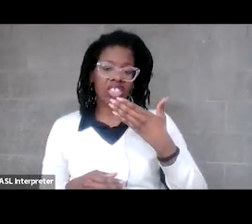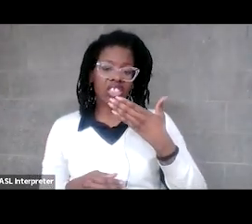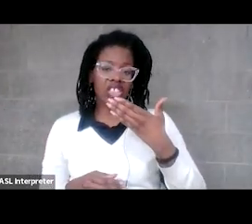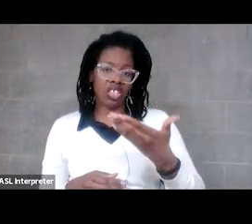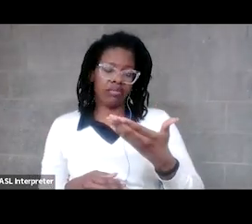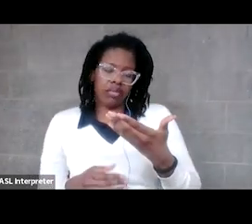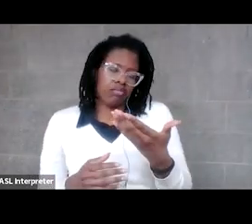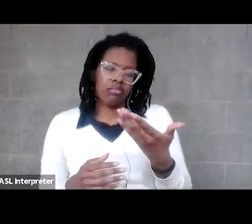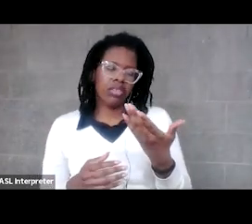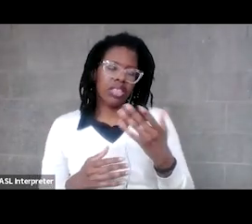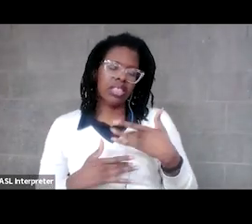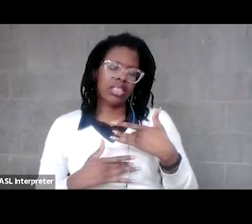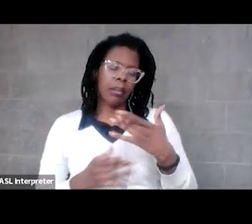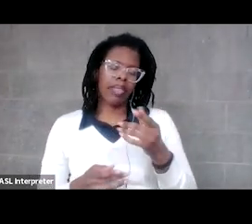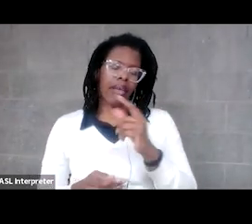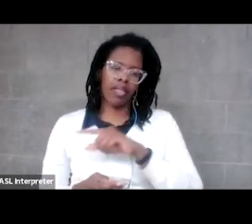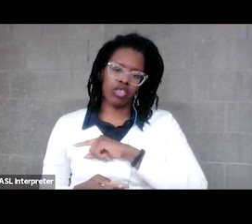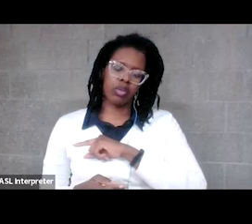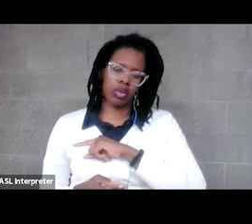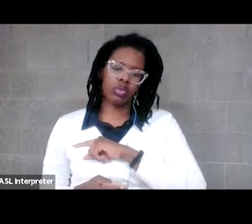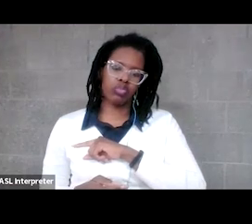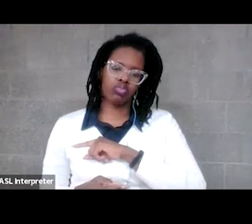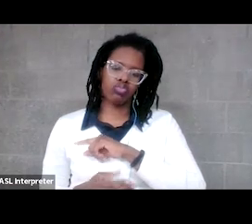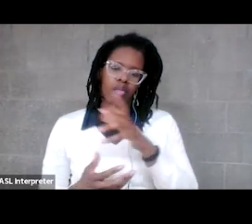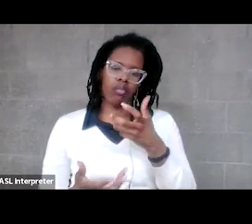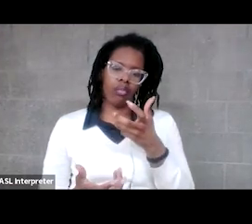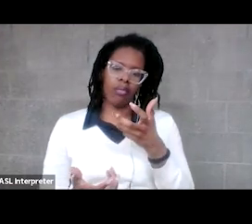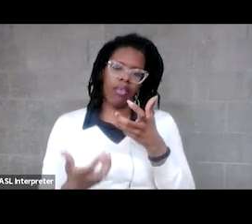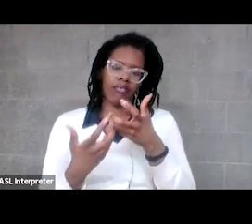generalmente son un buen ajuste para que yo pueda tomarlos a cargo.